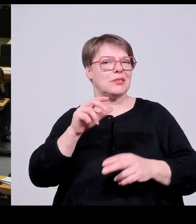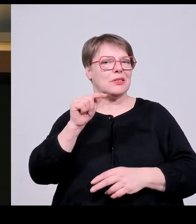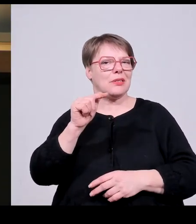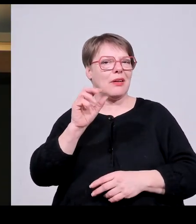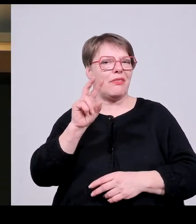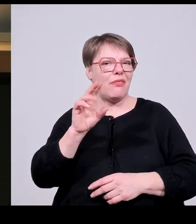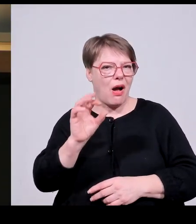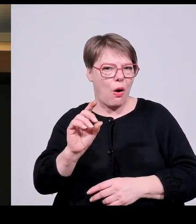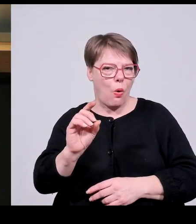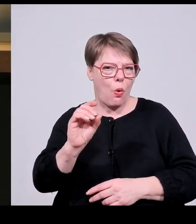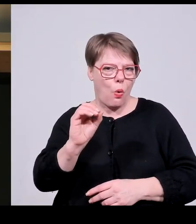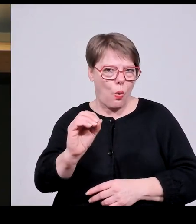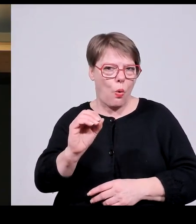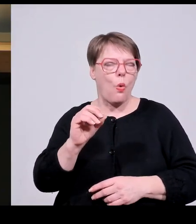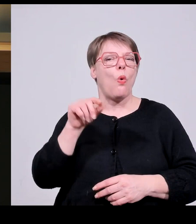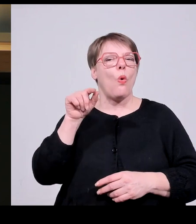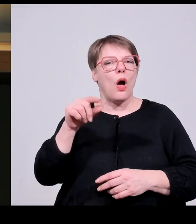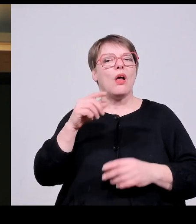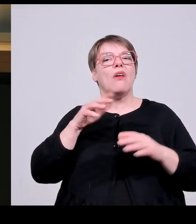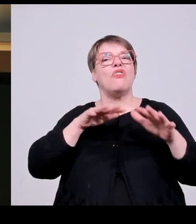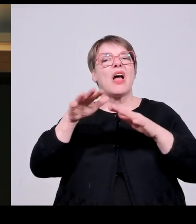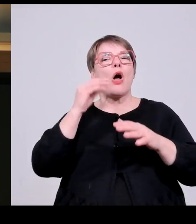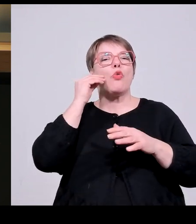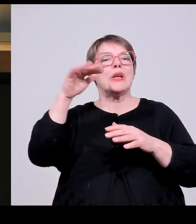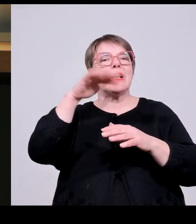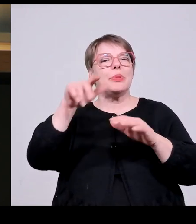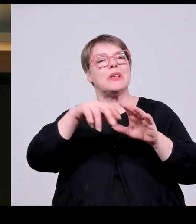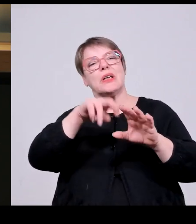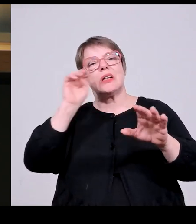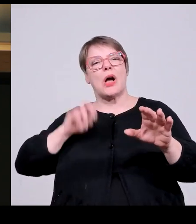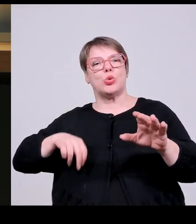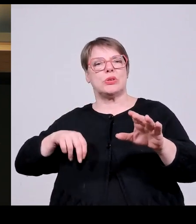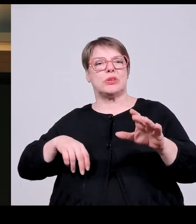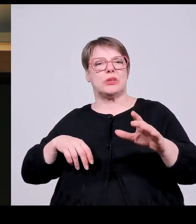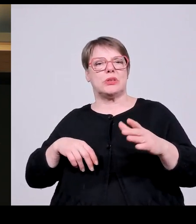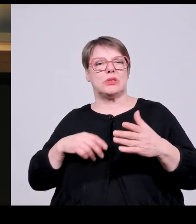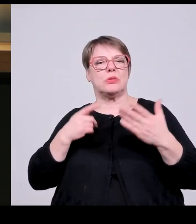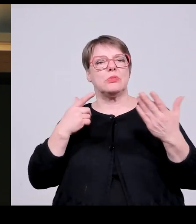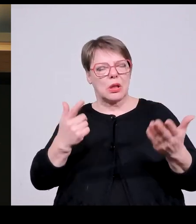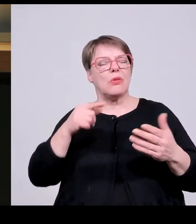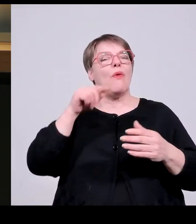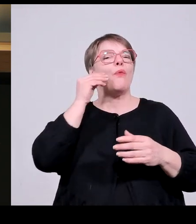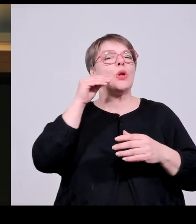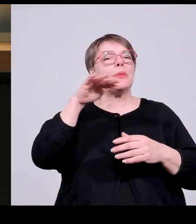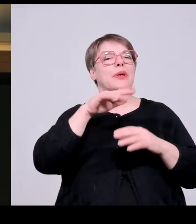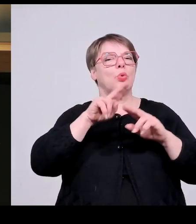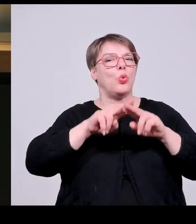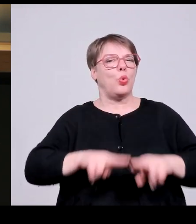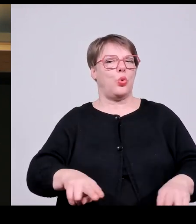Wir Freien Demokraten nehmen das Rumgewurste des Senats nicht hin. Deshalb muss das Parlament, Senat und Verwaltung